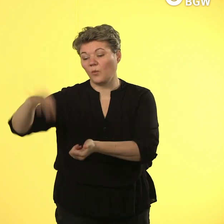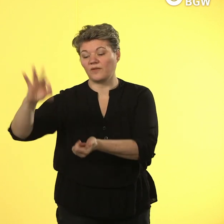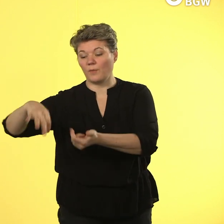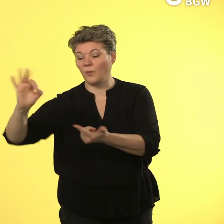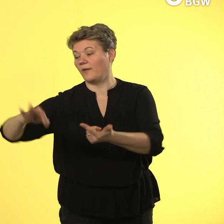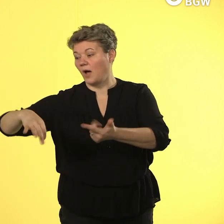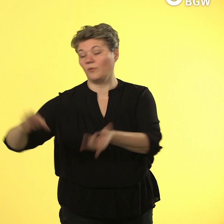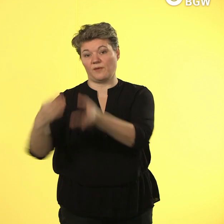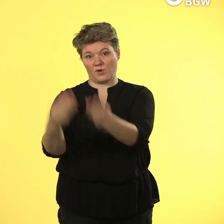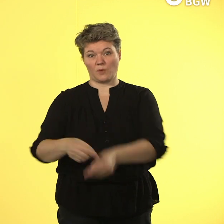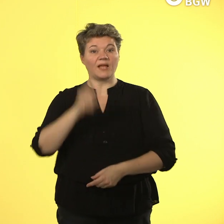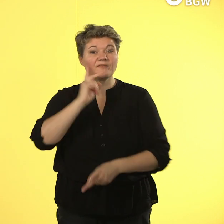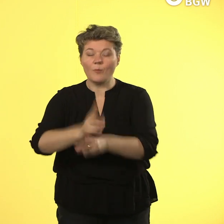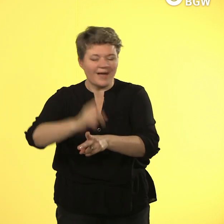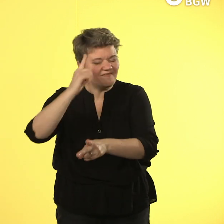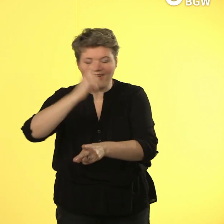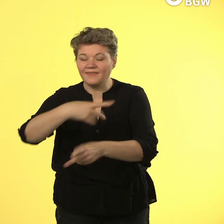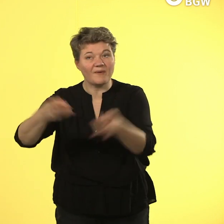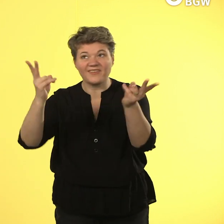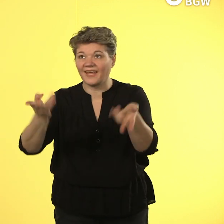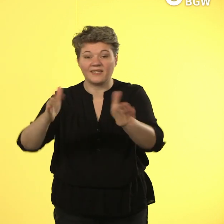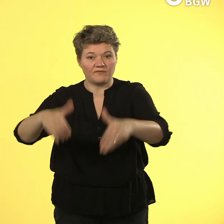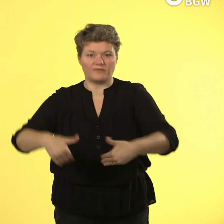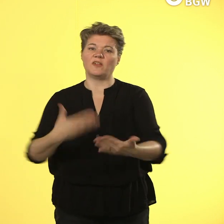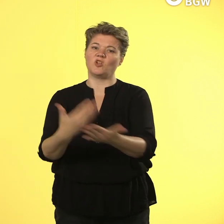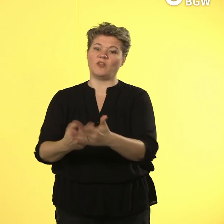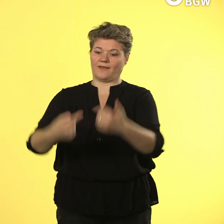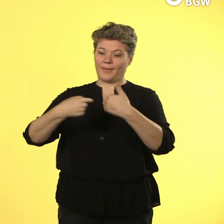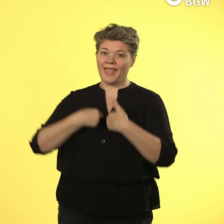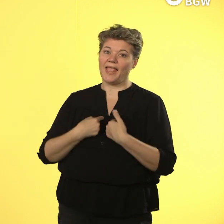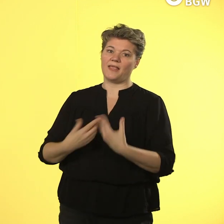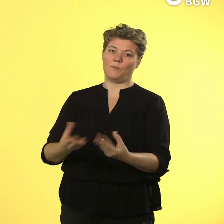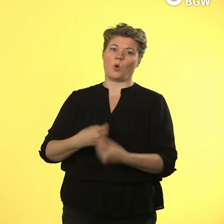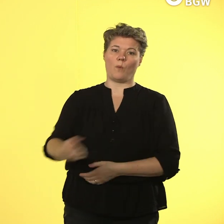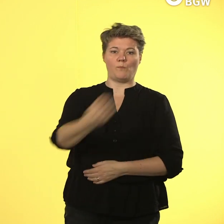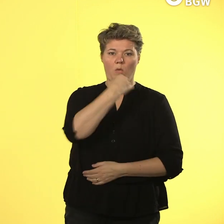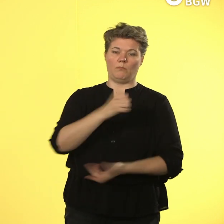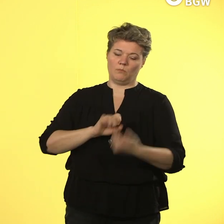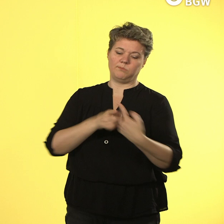deswegen krieg ich hier auf die Fresse." Und die anderen sagen: "Nein, nein, weil Ihr Frau Meier nicht mehr atmen lasst,